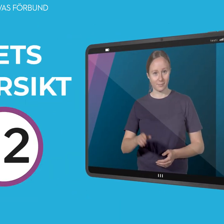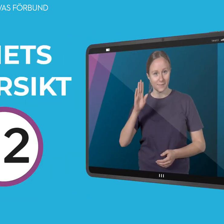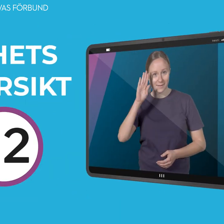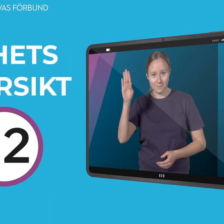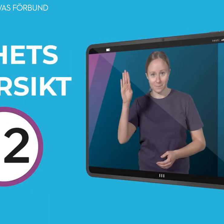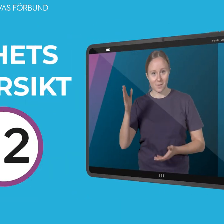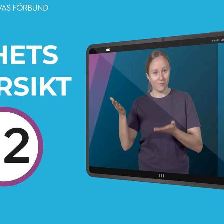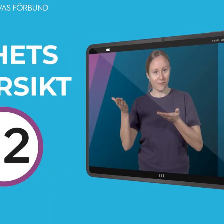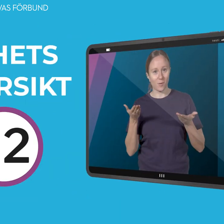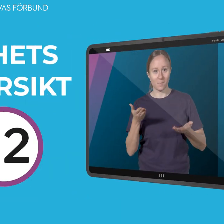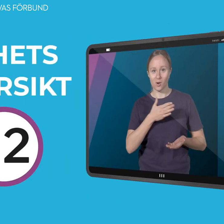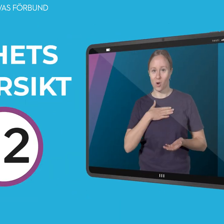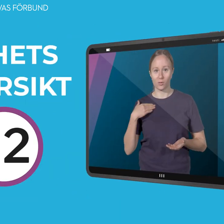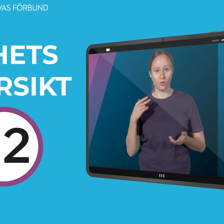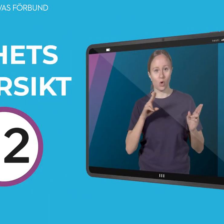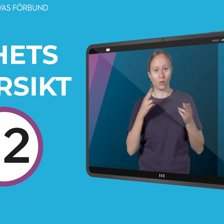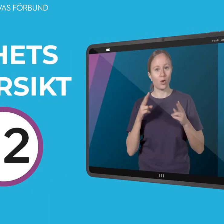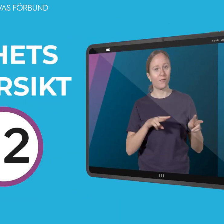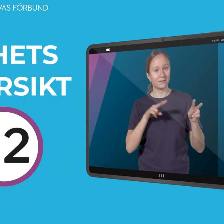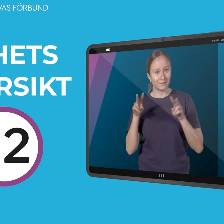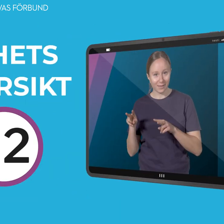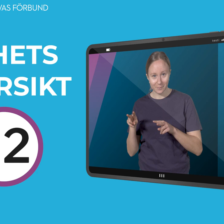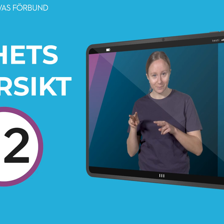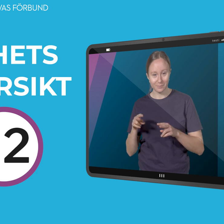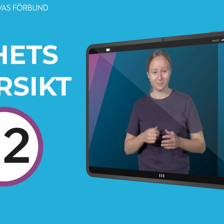Hej! Välkommen till vår nyhetsöversikt.